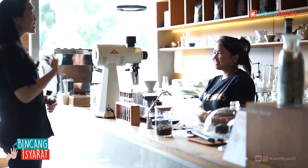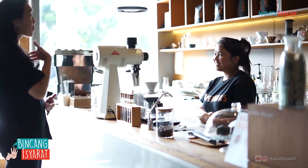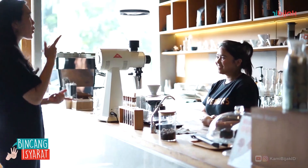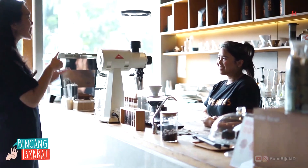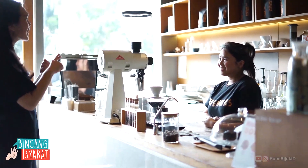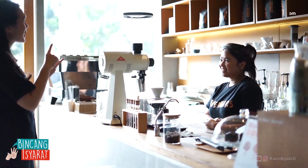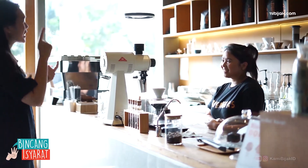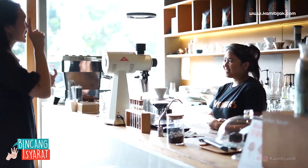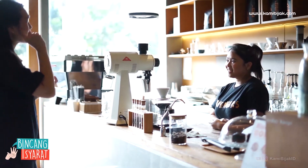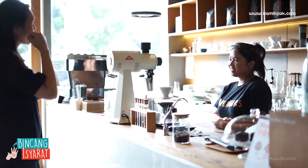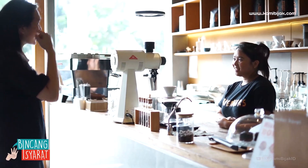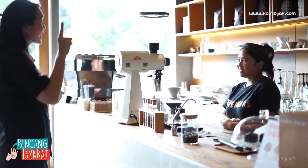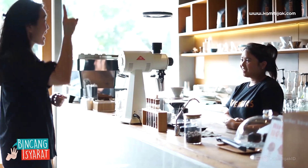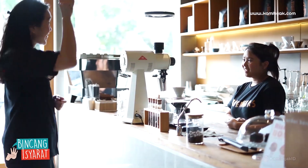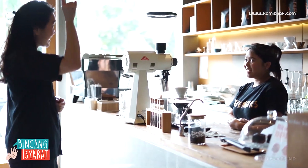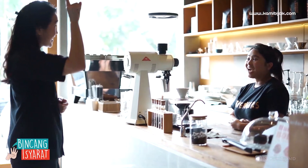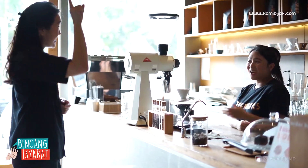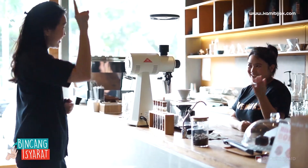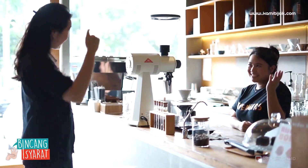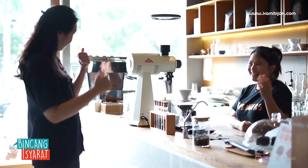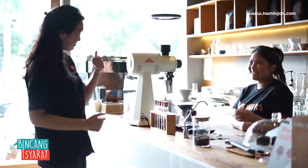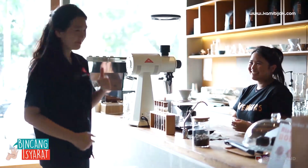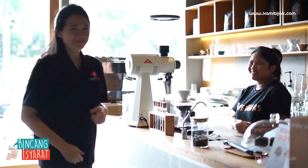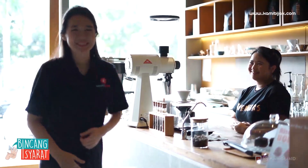Saya mau bertemu dengan Teman Tuli di atas. Ya silakan.